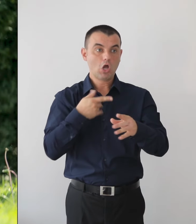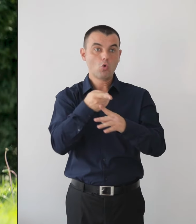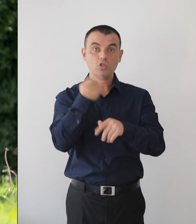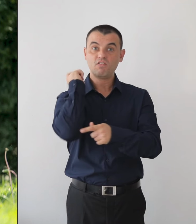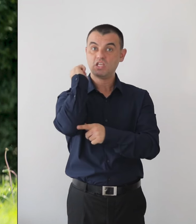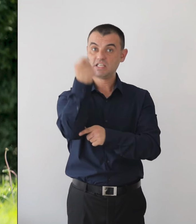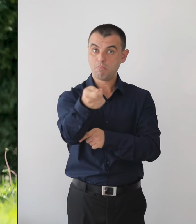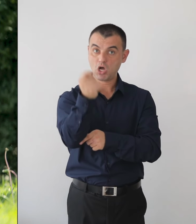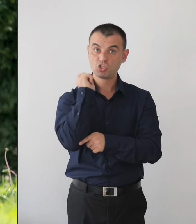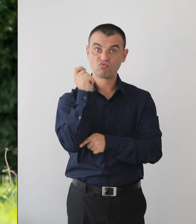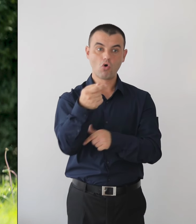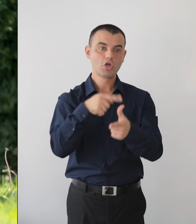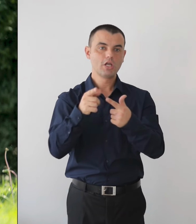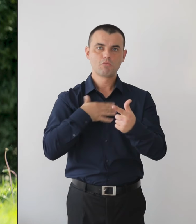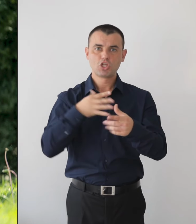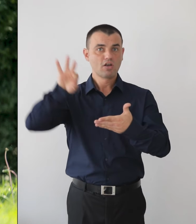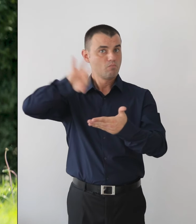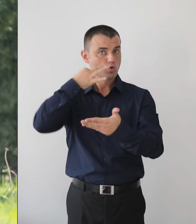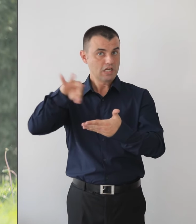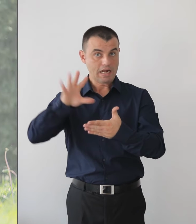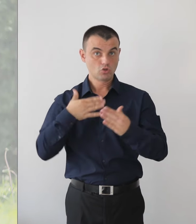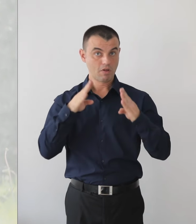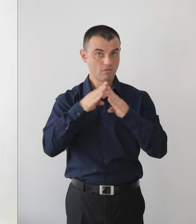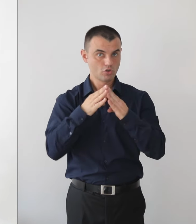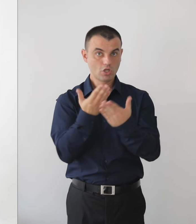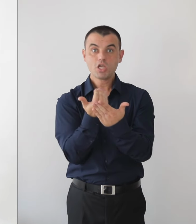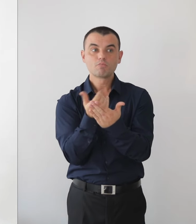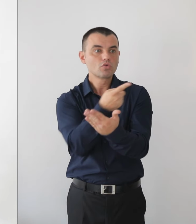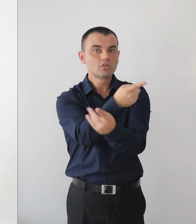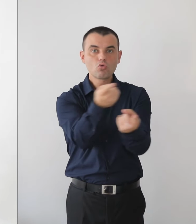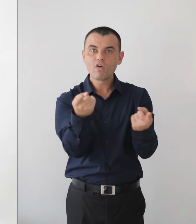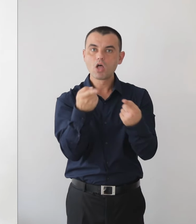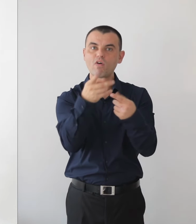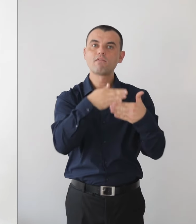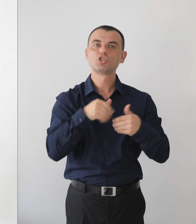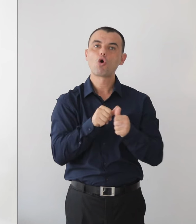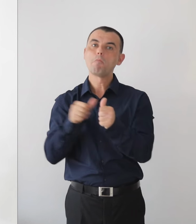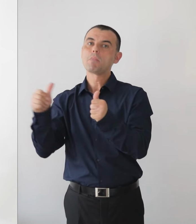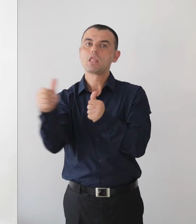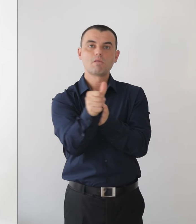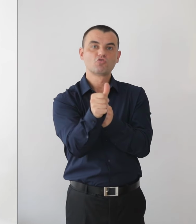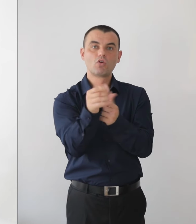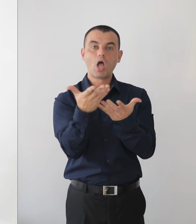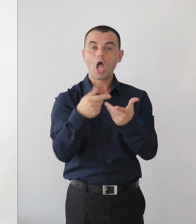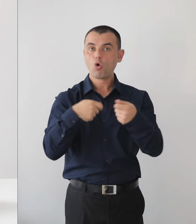Например, ако ходите за риба или имате някакъв музикален инструмент у дома - използвайте това. Това е вашето предимство.